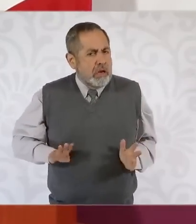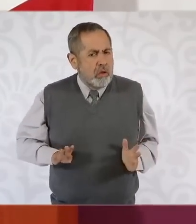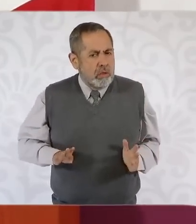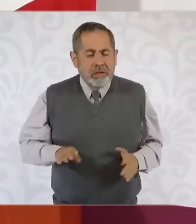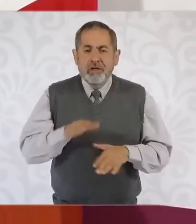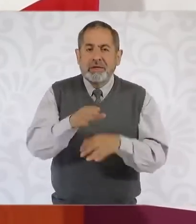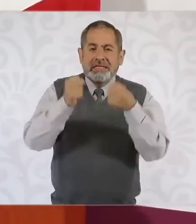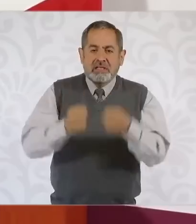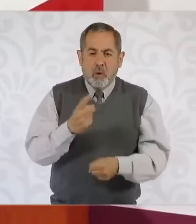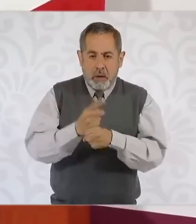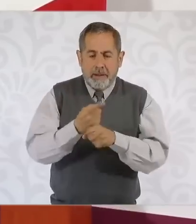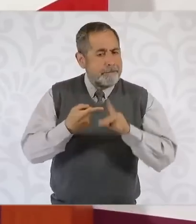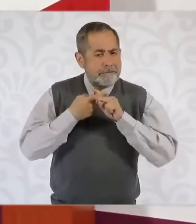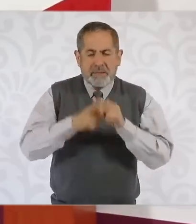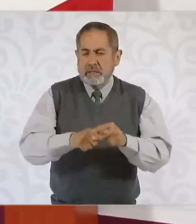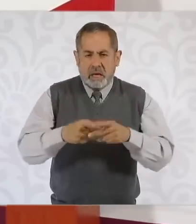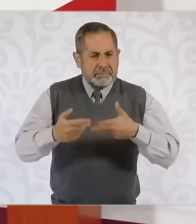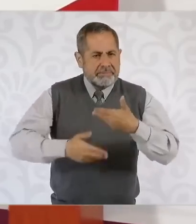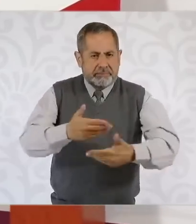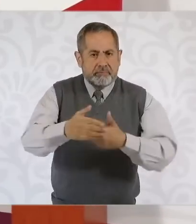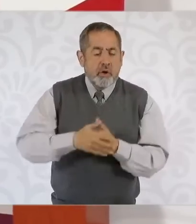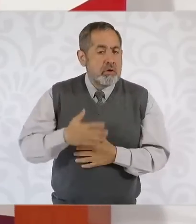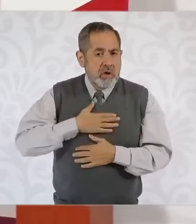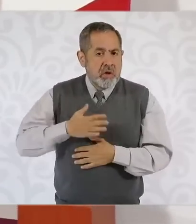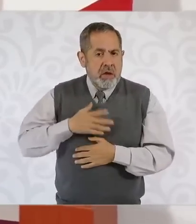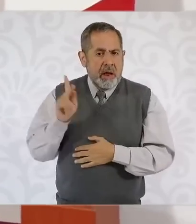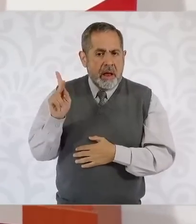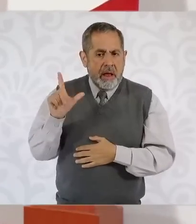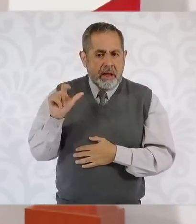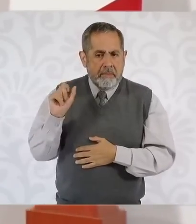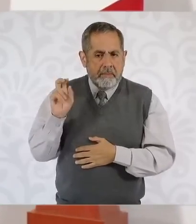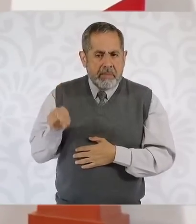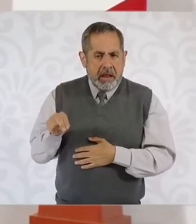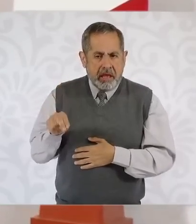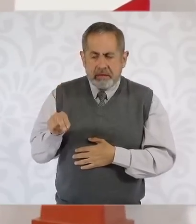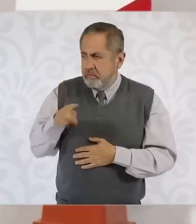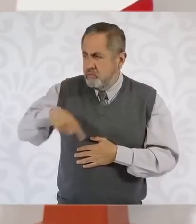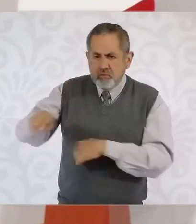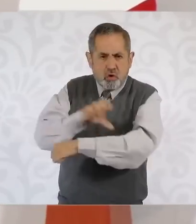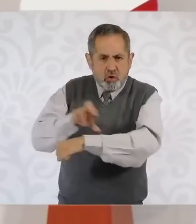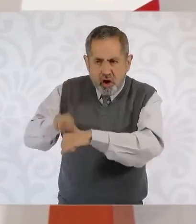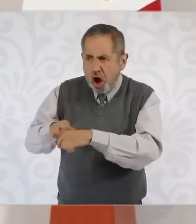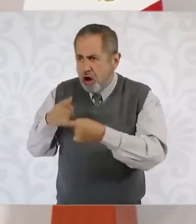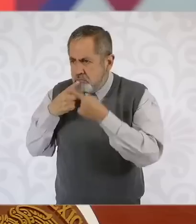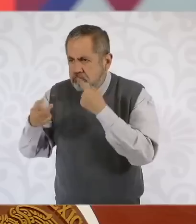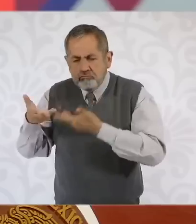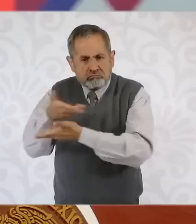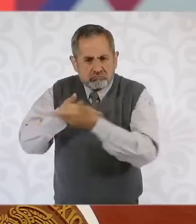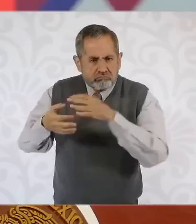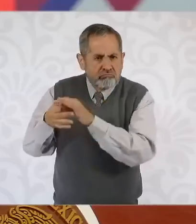a trabajar Nosotros hemos elaborado un plan ya de coordinación y colaboración que evidentemente